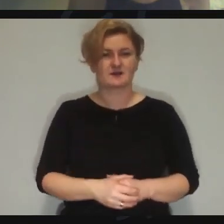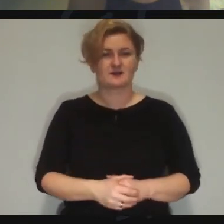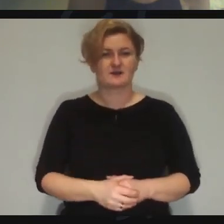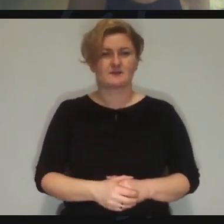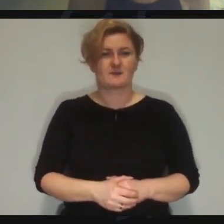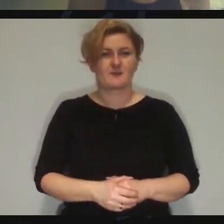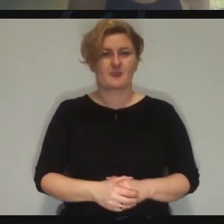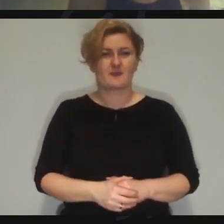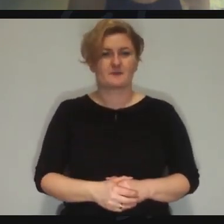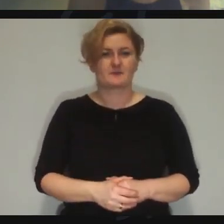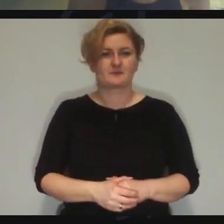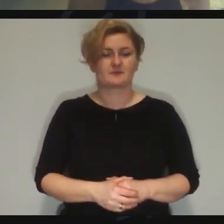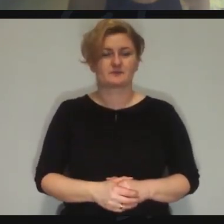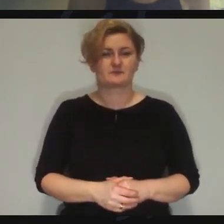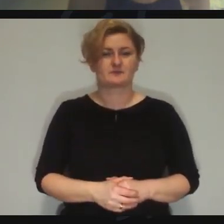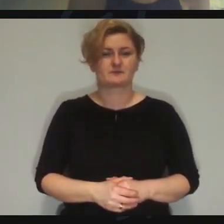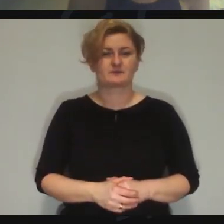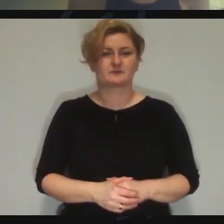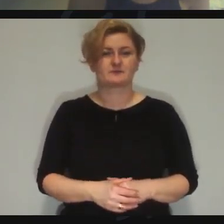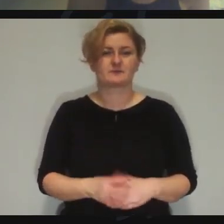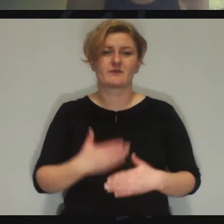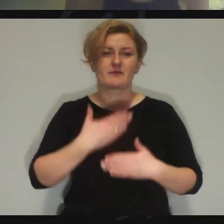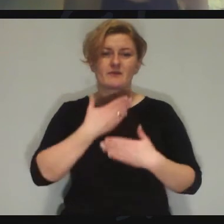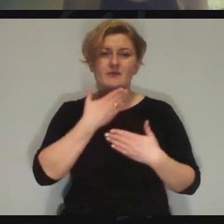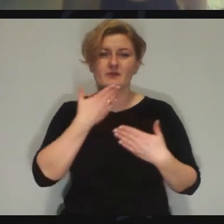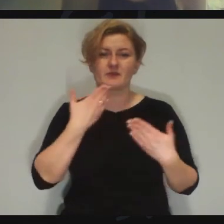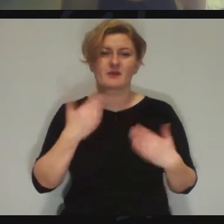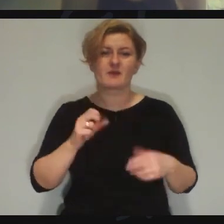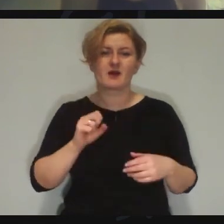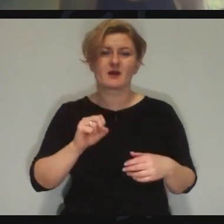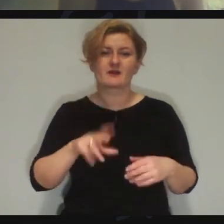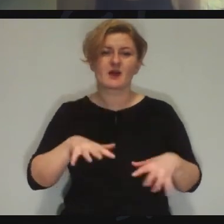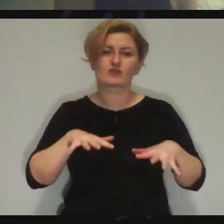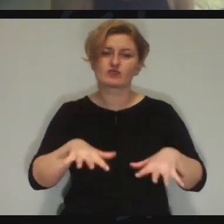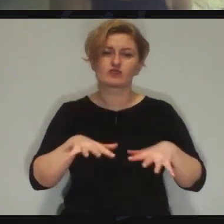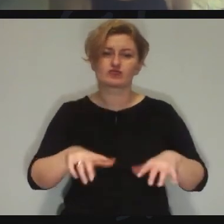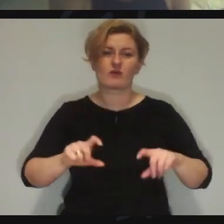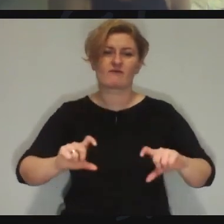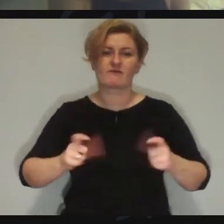Ania: Z żalem stwierdzam, że nie ma tak bardzo dużo wydarzeń w roku szkolnym.